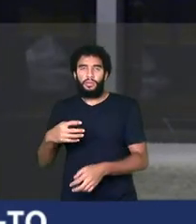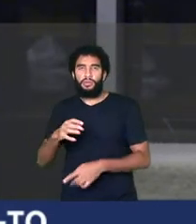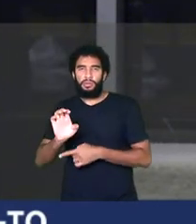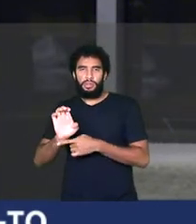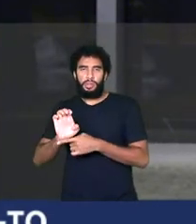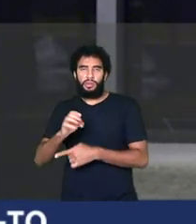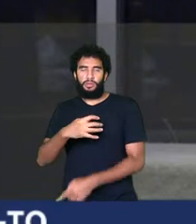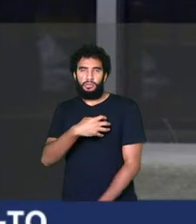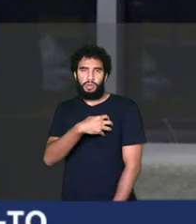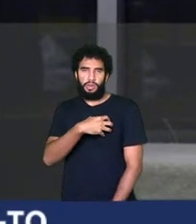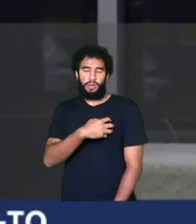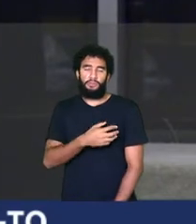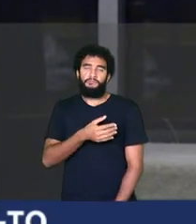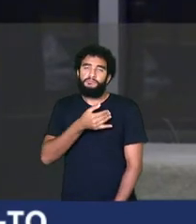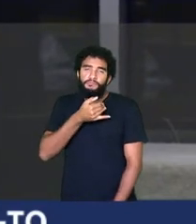O POVO MORRENDO NAS